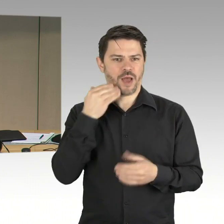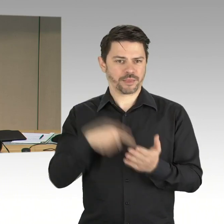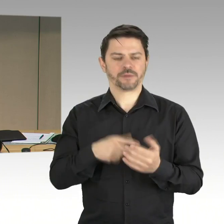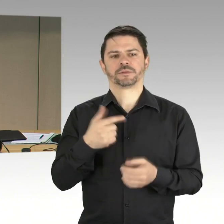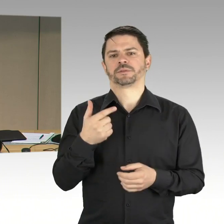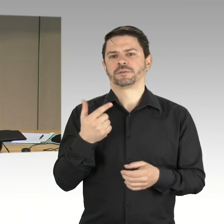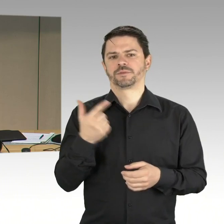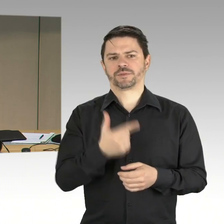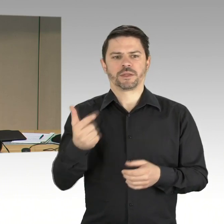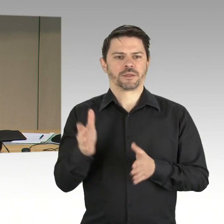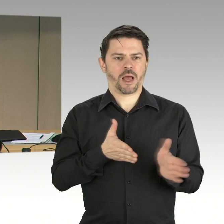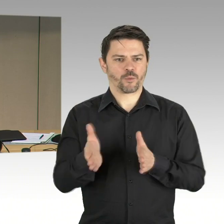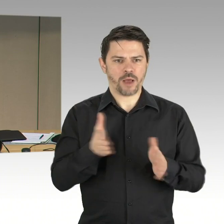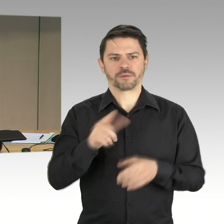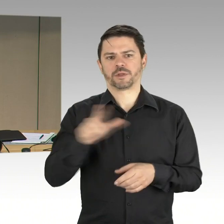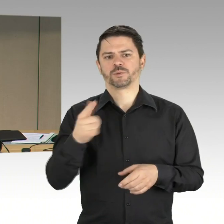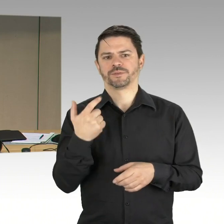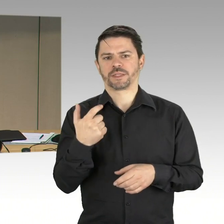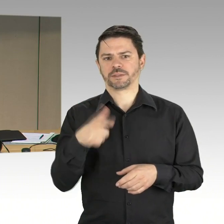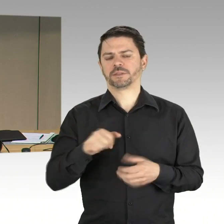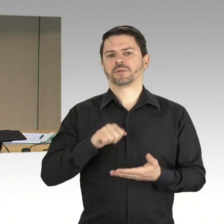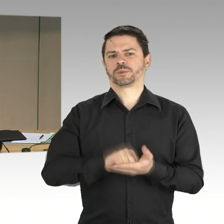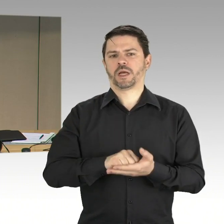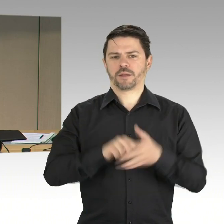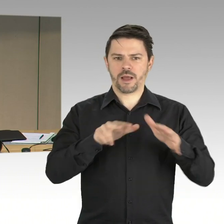Die Fraktionen haben sich einvernehmlich darauf verständigt, die dort verzeichneten Vorgänge